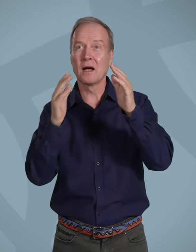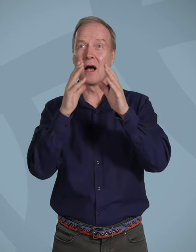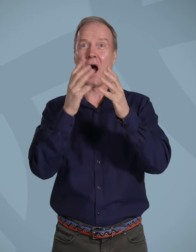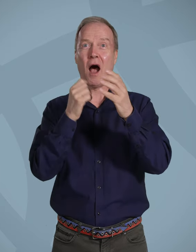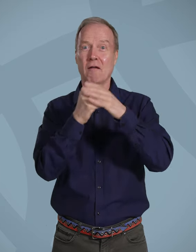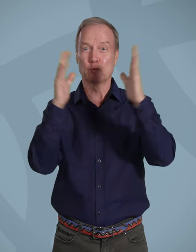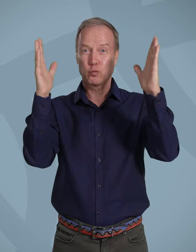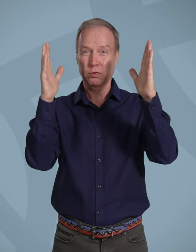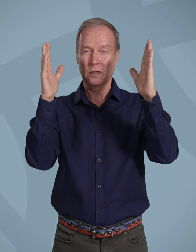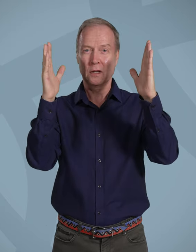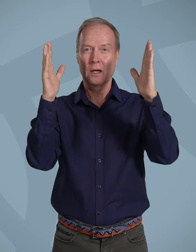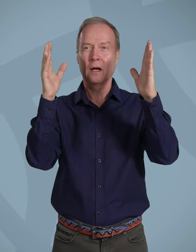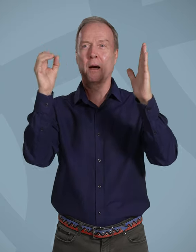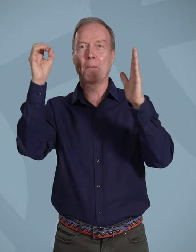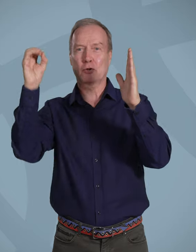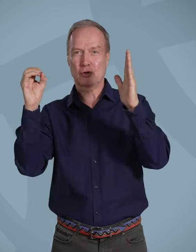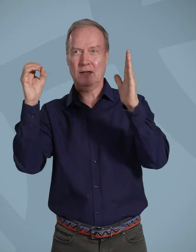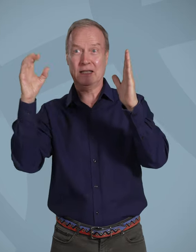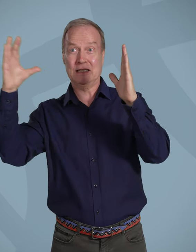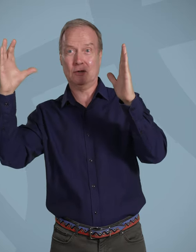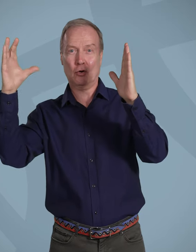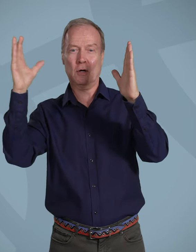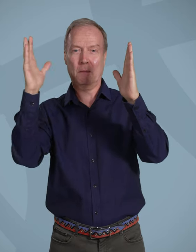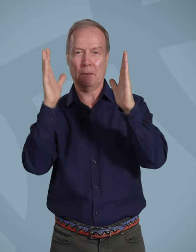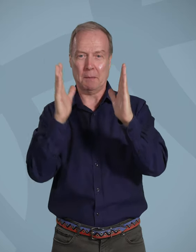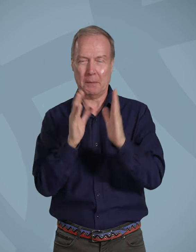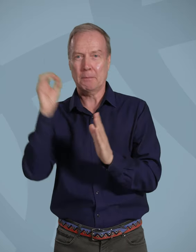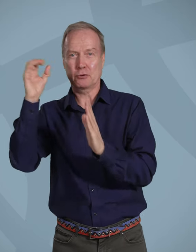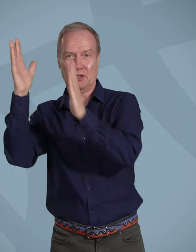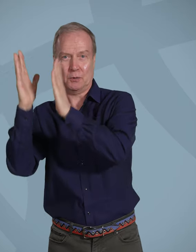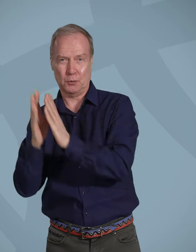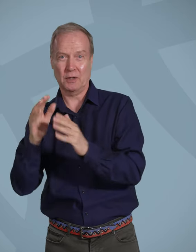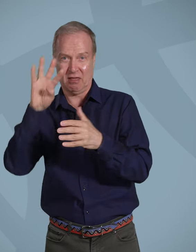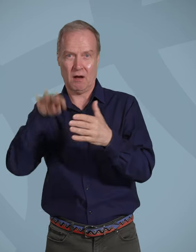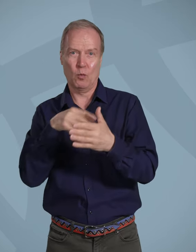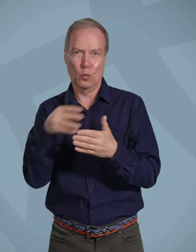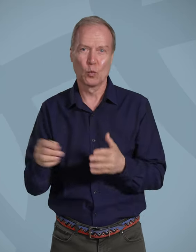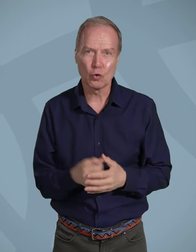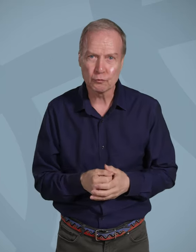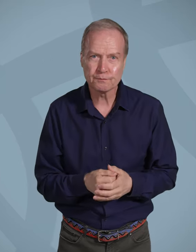Mitä isompi avustus, sitä isomman prosenttiosuuden mukaan leikataan ja sama päinvastoin.